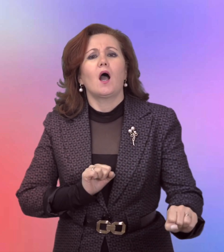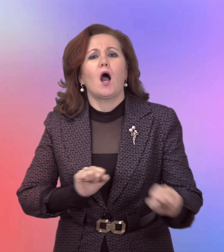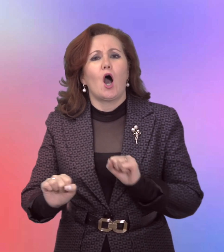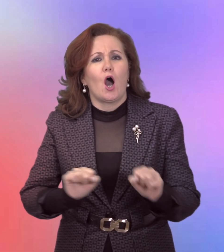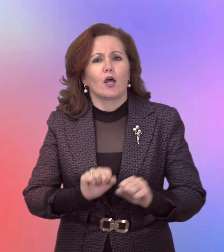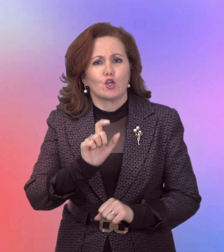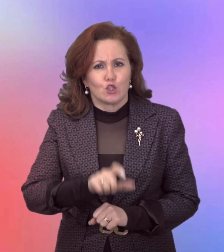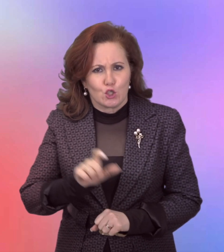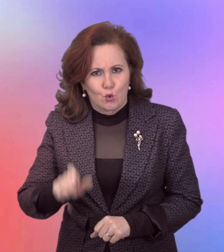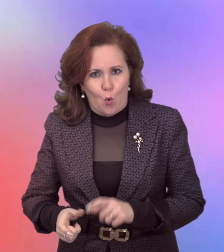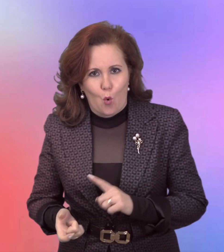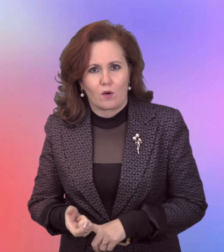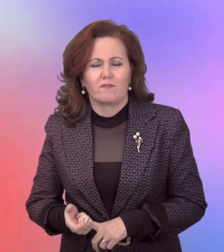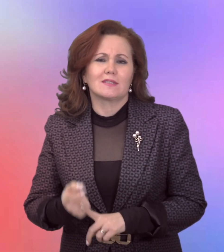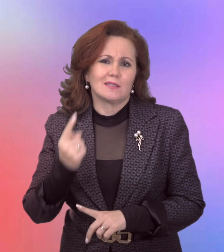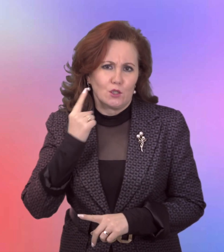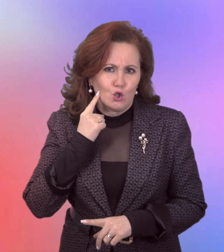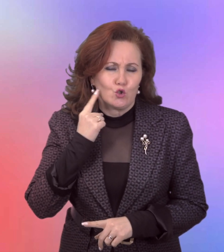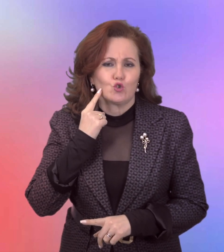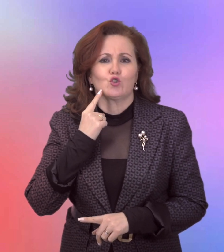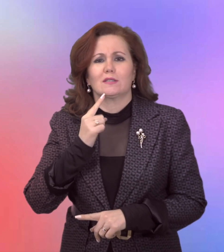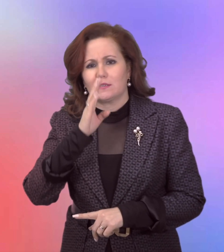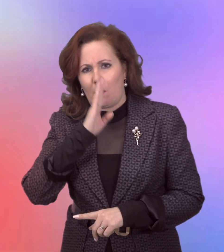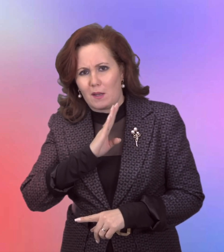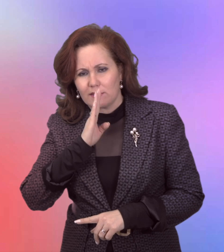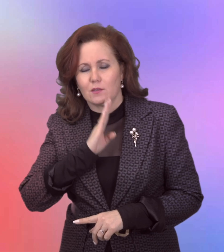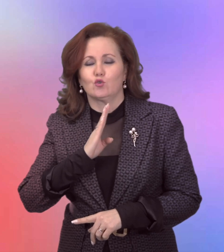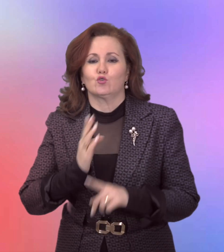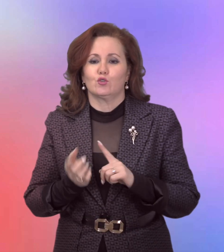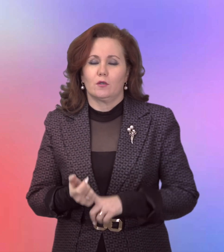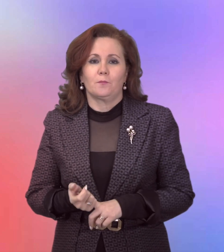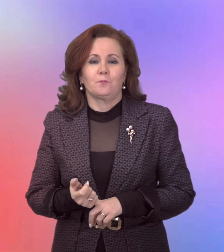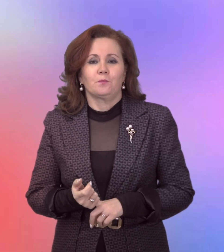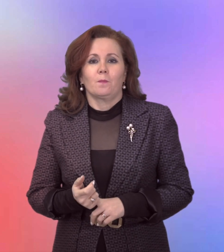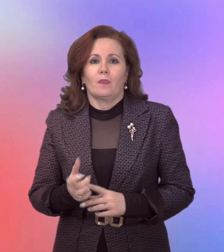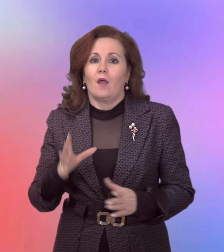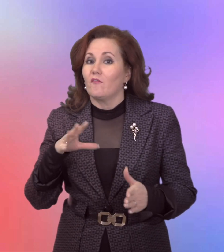режиссеров - слышащих, слабослышащих.